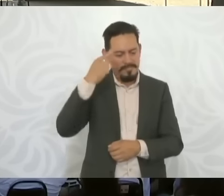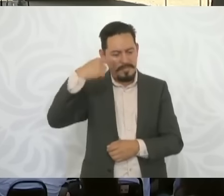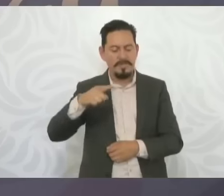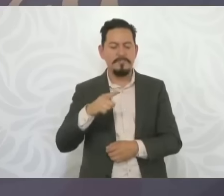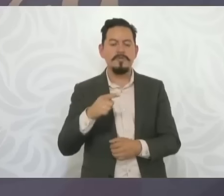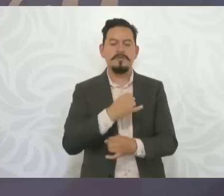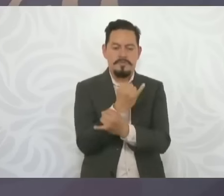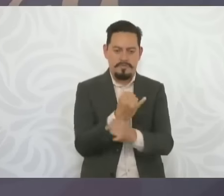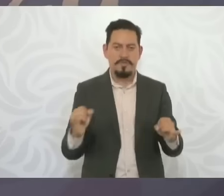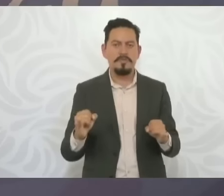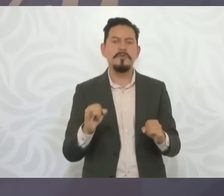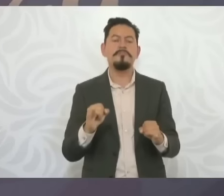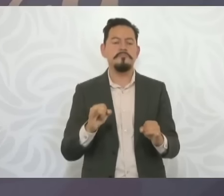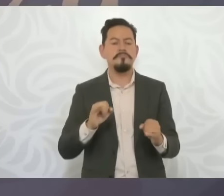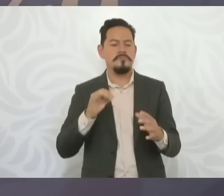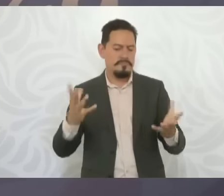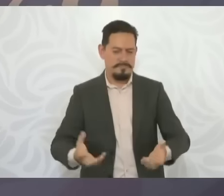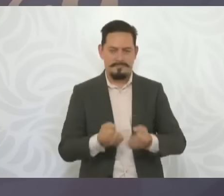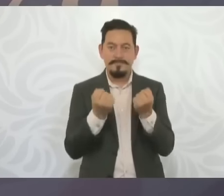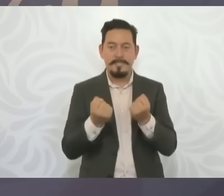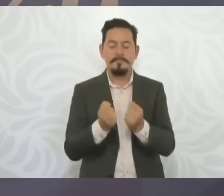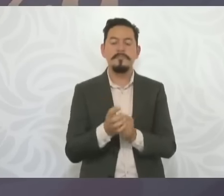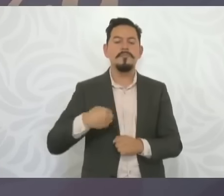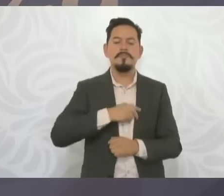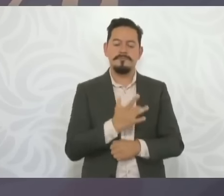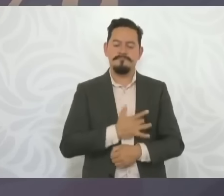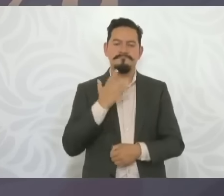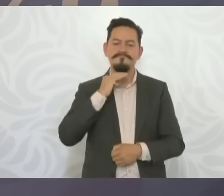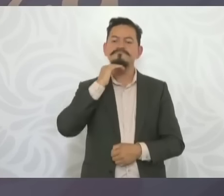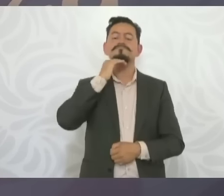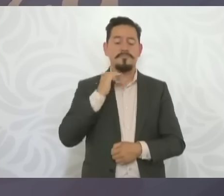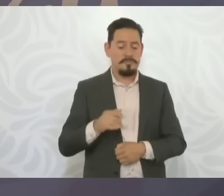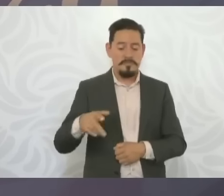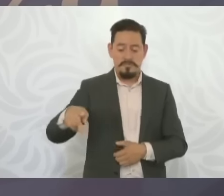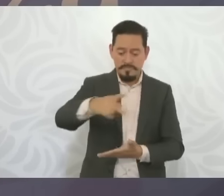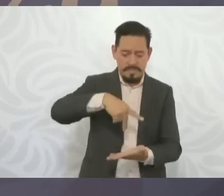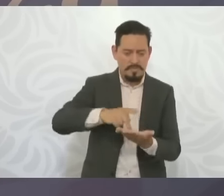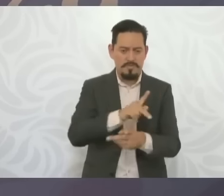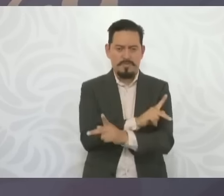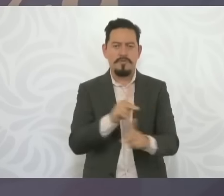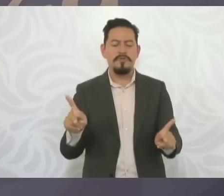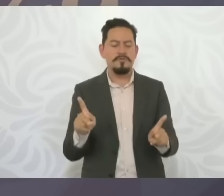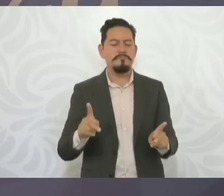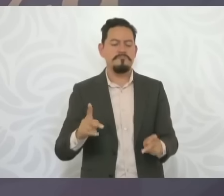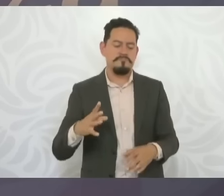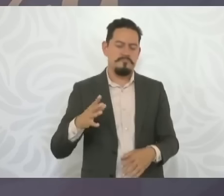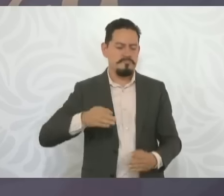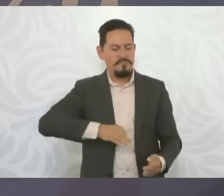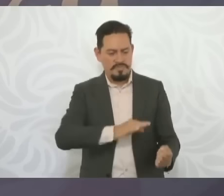Qué orgullo saber que la voluntad del pueblo fue inquebrantable y que México salió adelante con